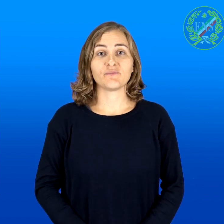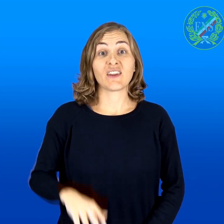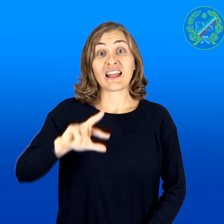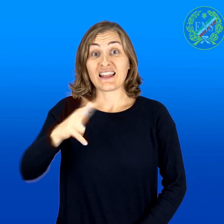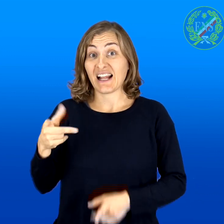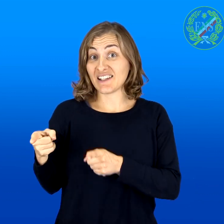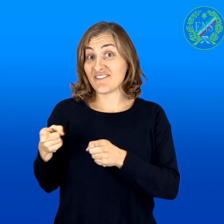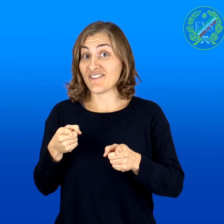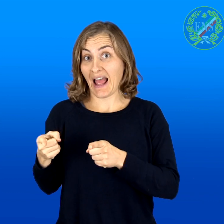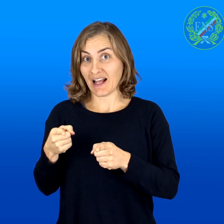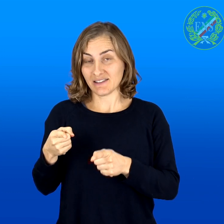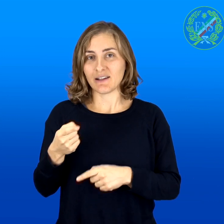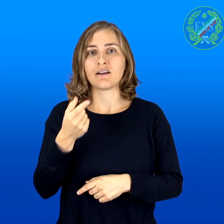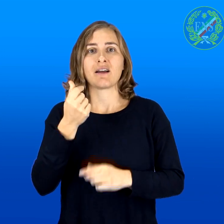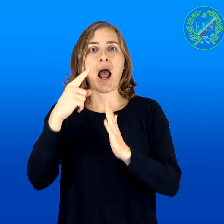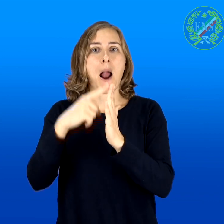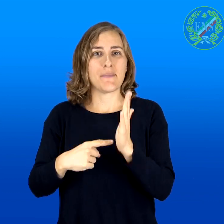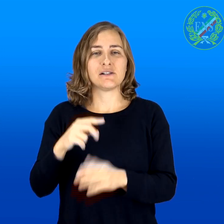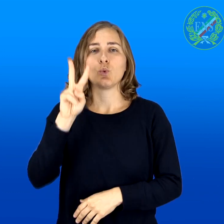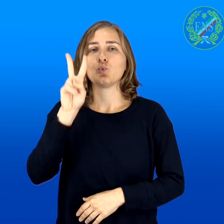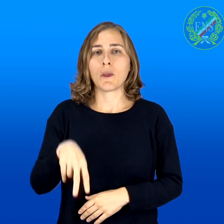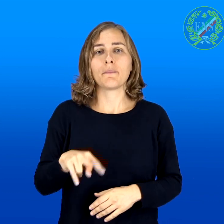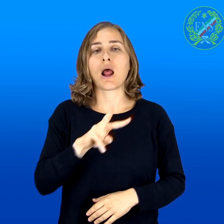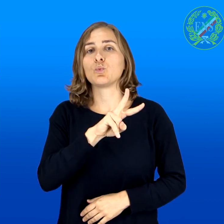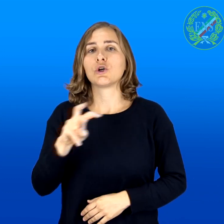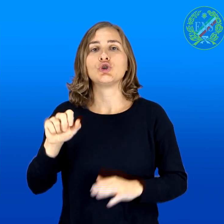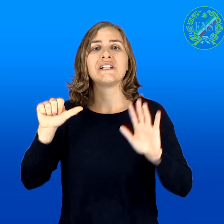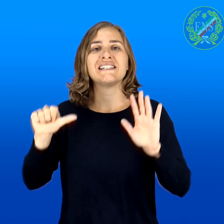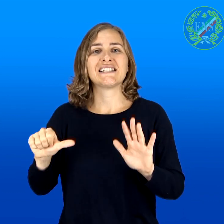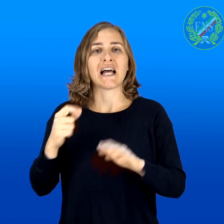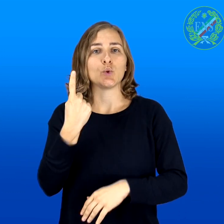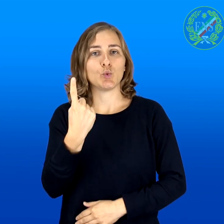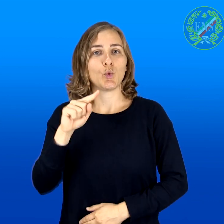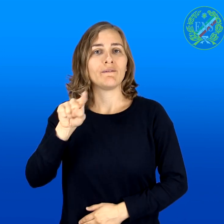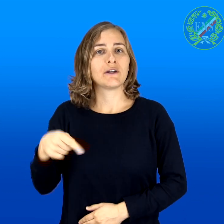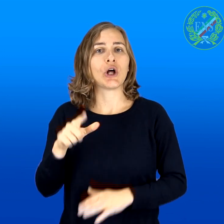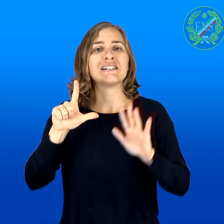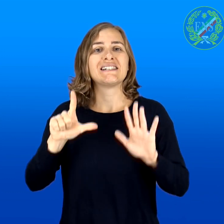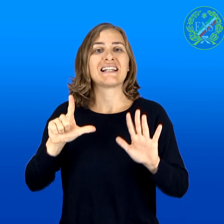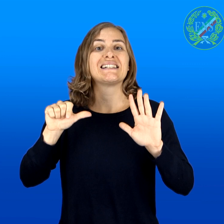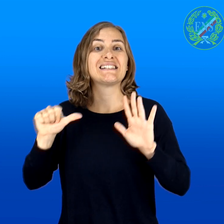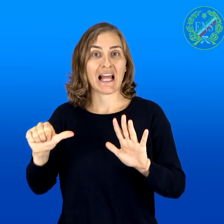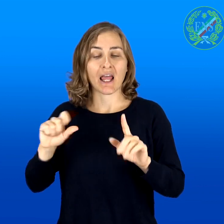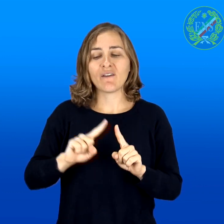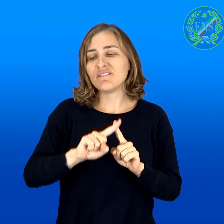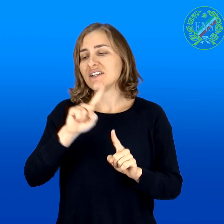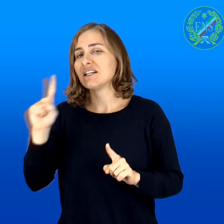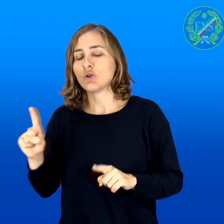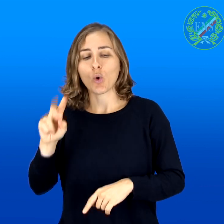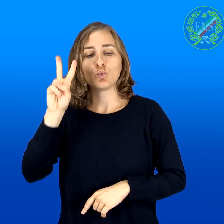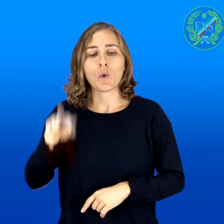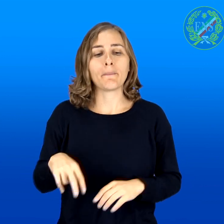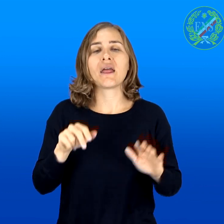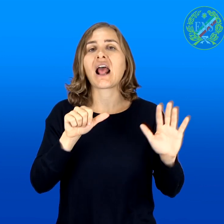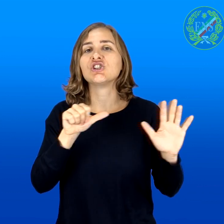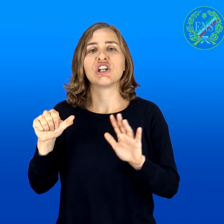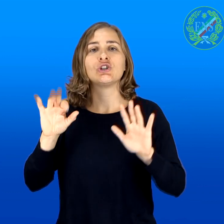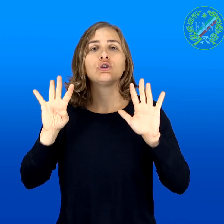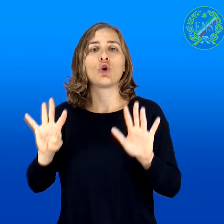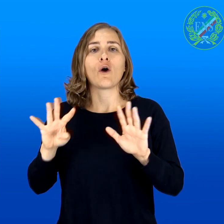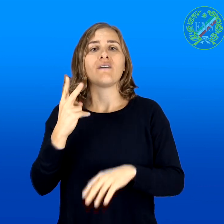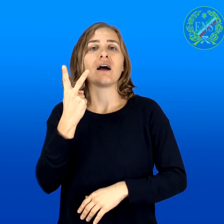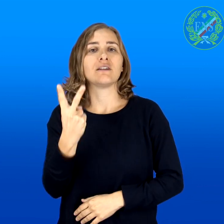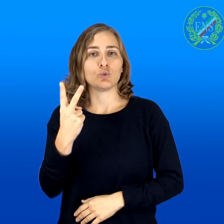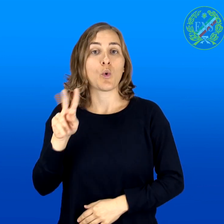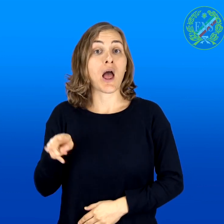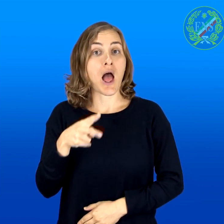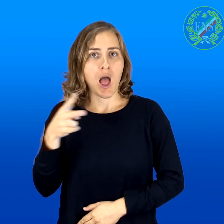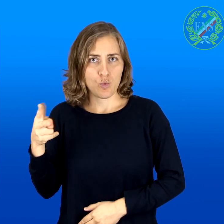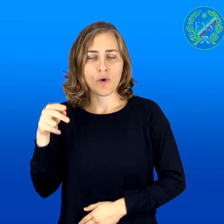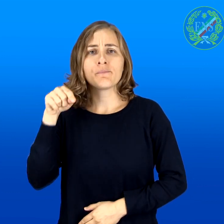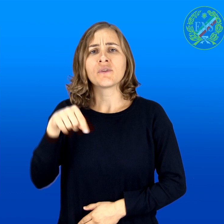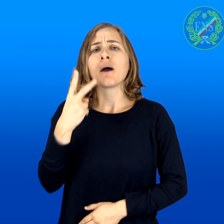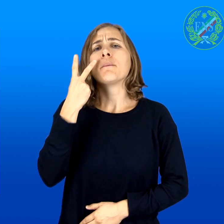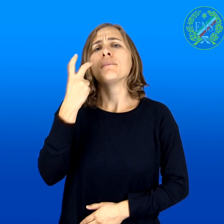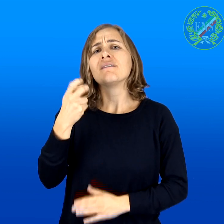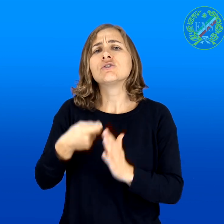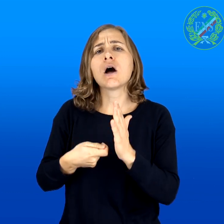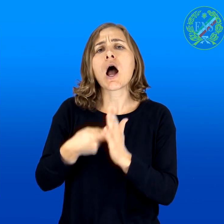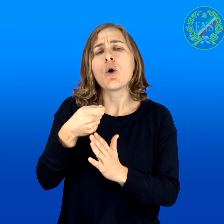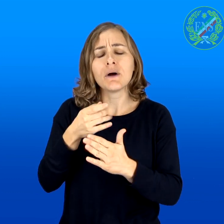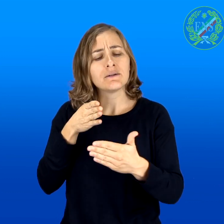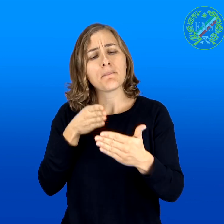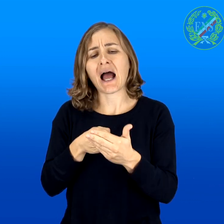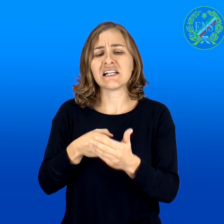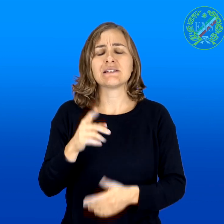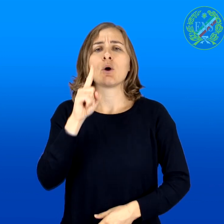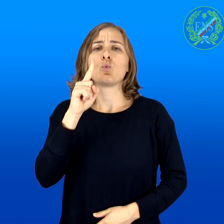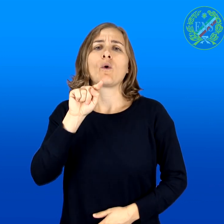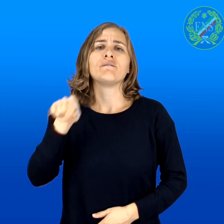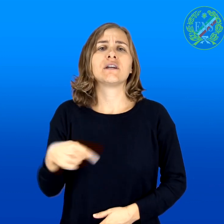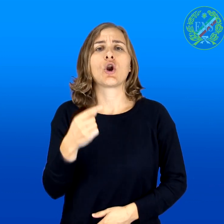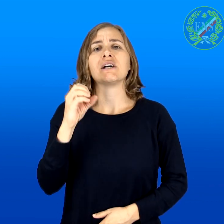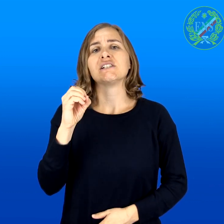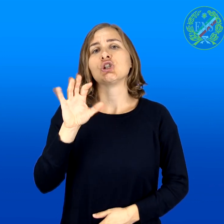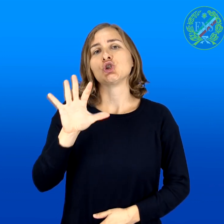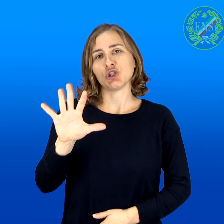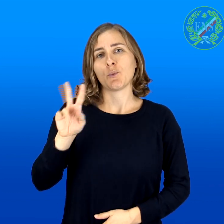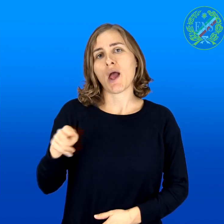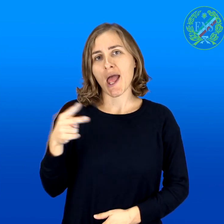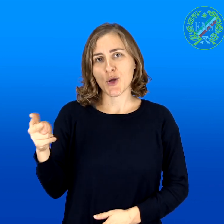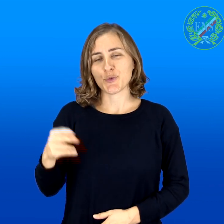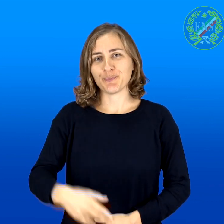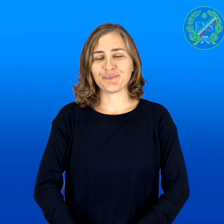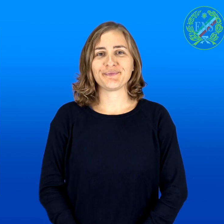La terza da 2.621,76 euro a 2.692,00 euro e vede un incremento di 1,05 euro.